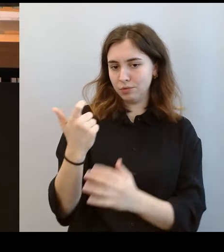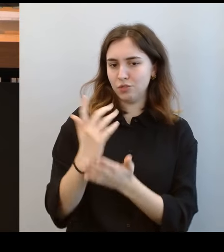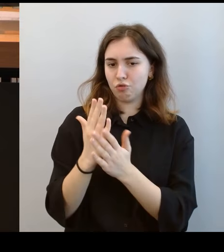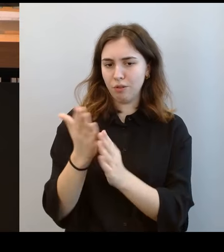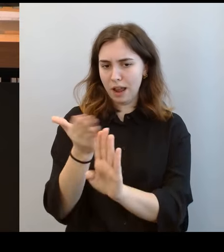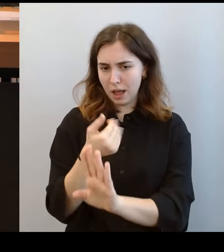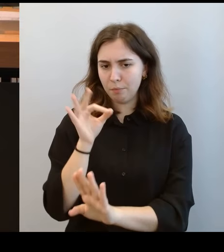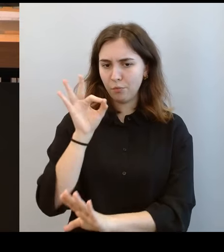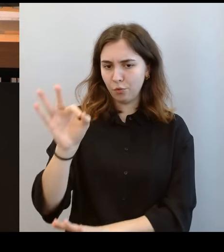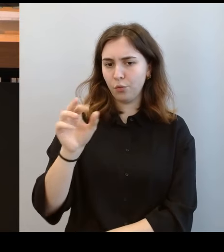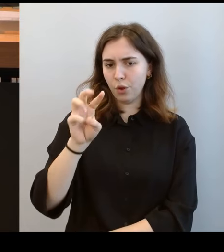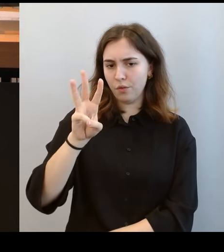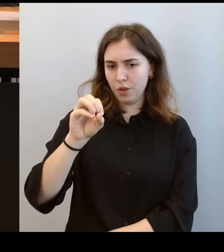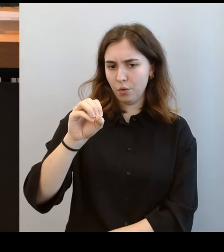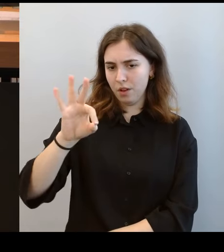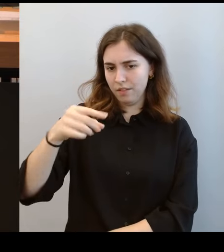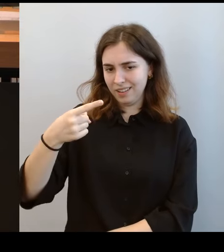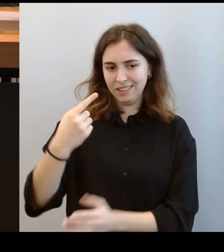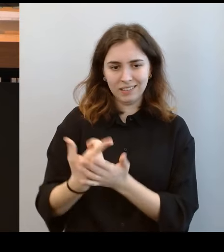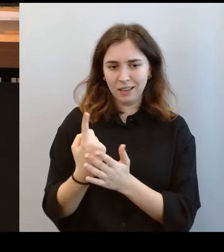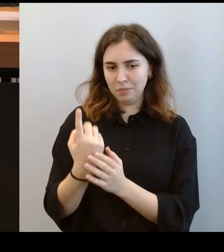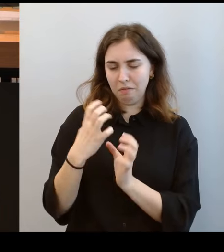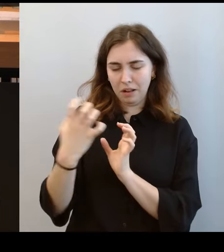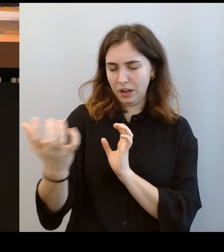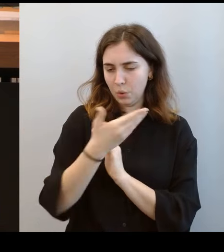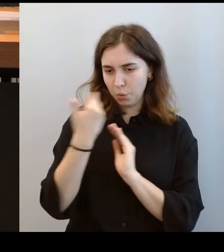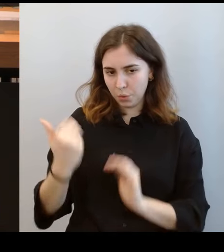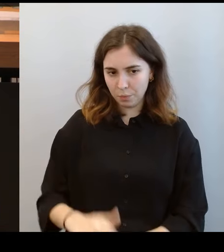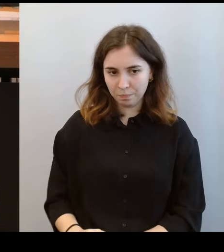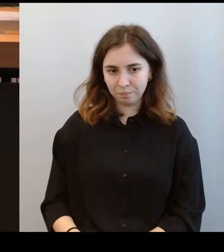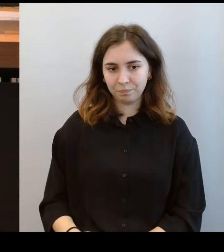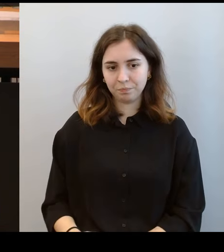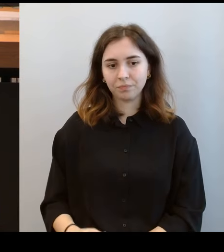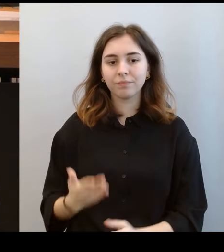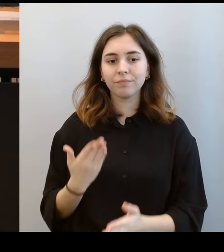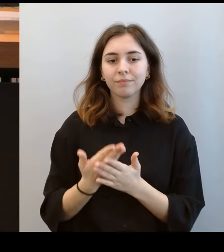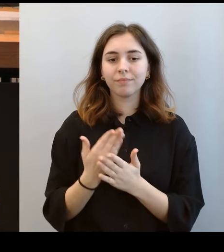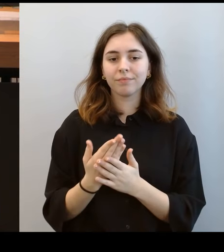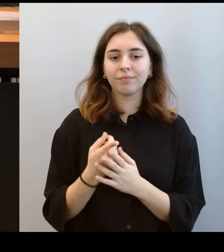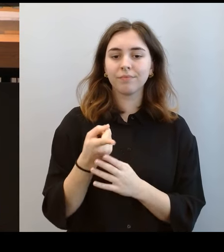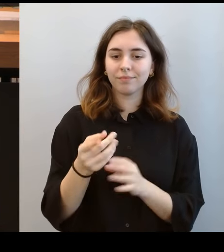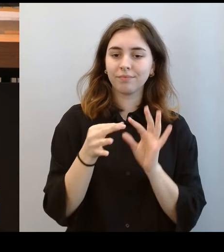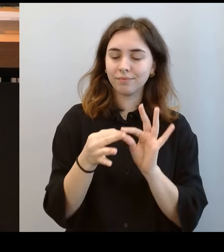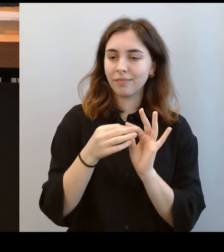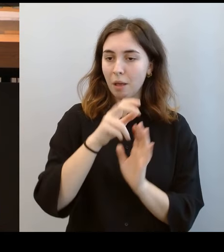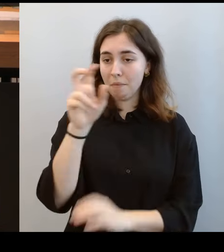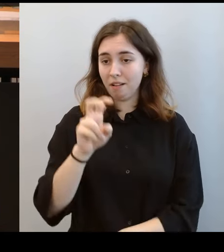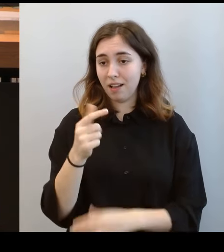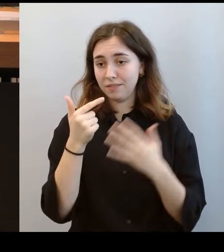Die Ausführungsvorschrift zur Festlegung der Antragsberechtigung gemäß Paragraph 27, Absatz zwei ist also in dem